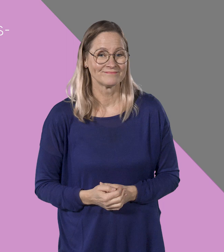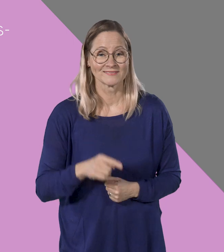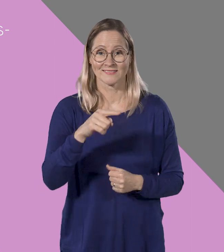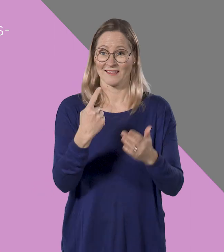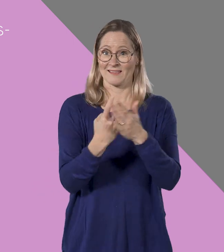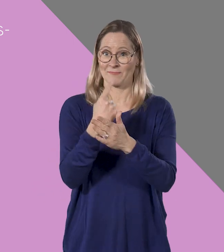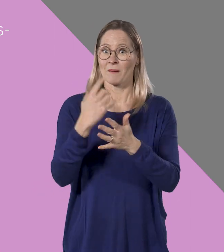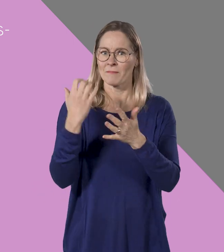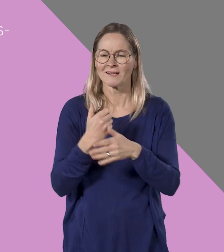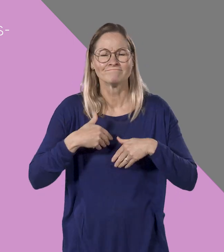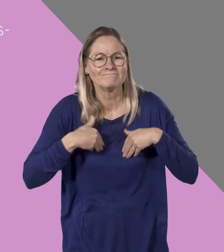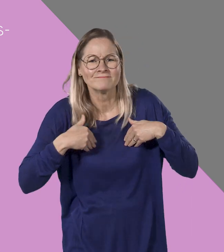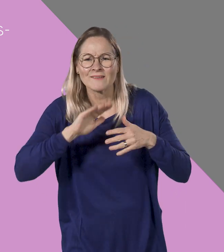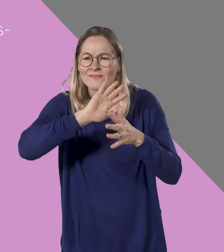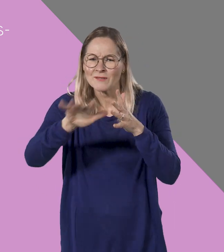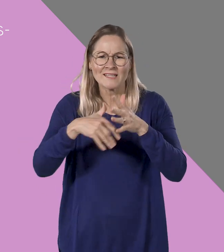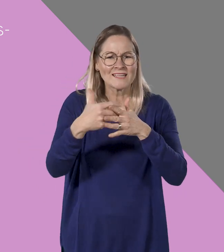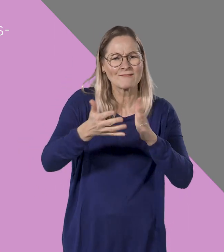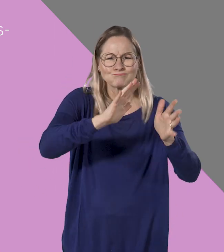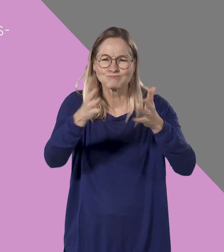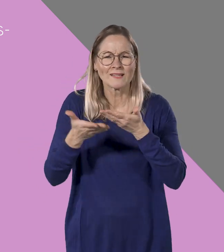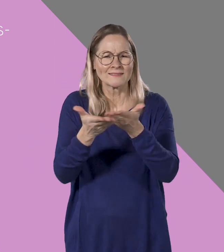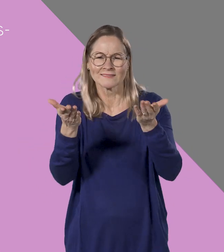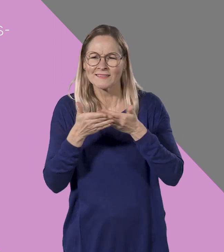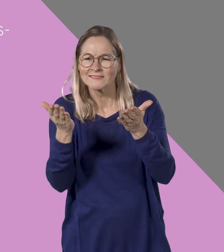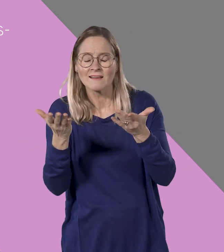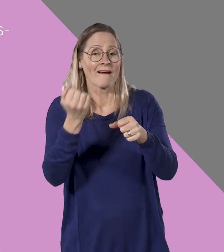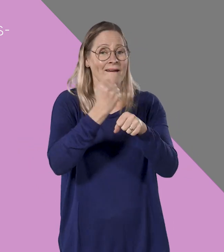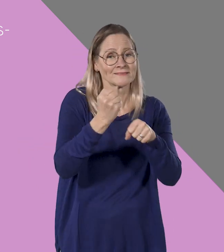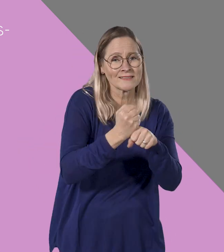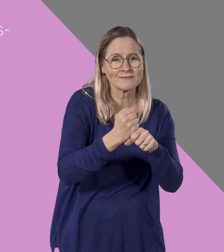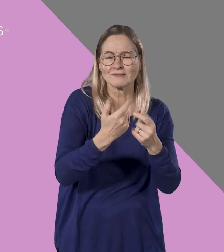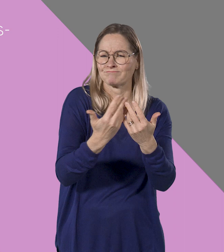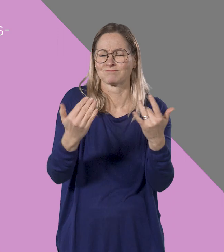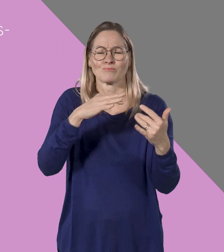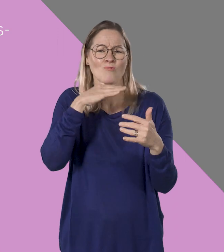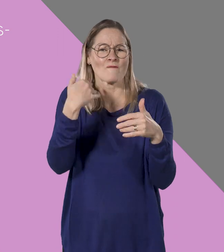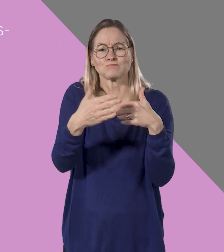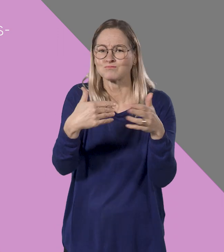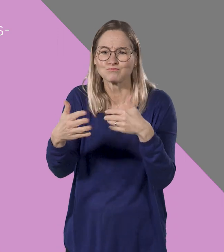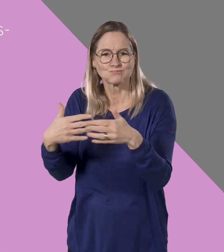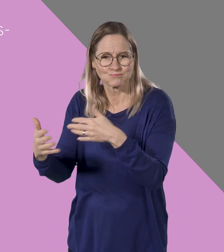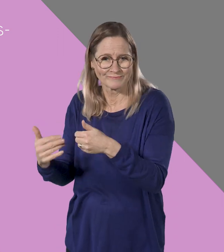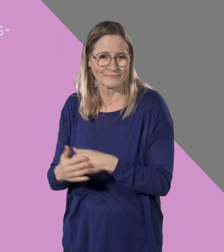Tapahtumassa pääsee nauttimaan viittomakielisistä esityksistä, - askartelusta ja muusta mukavasta puuhailusta.